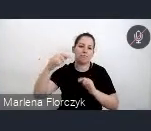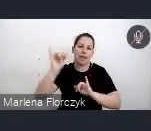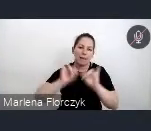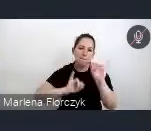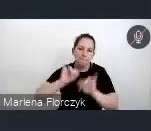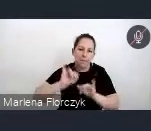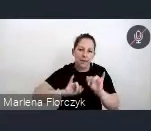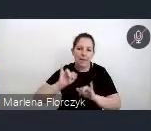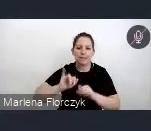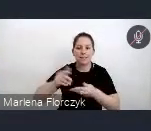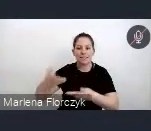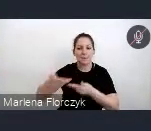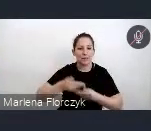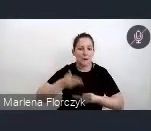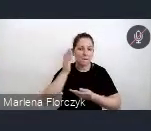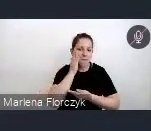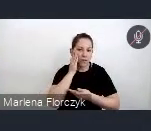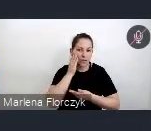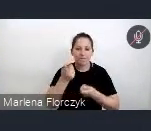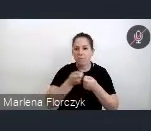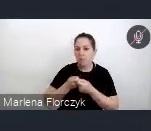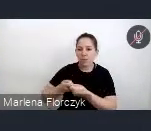i zaprasza mieszkańców do wspólnego nasadzenia